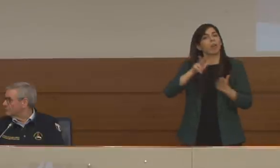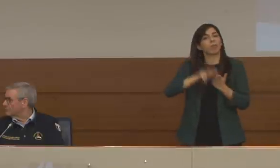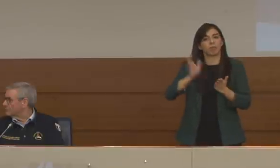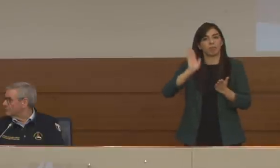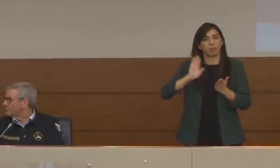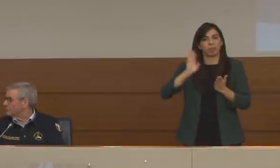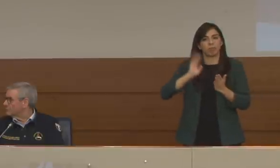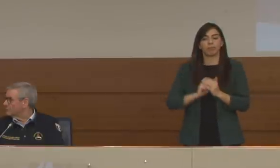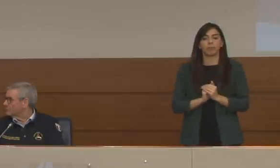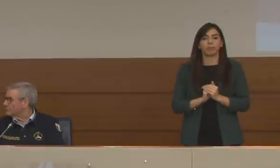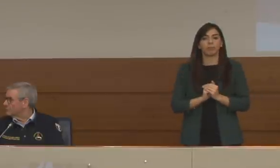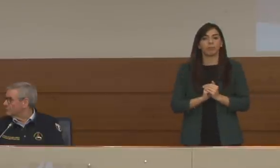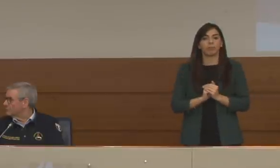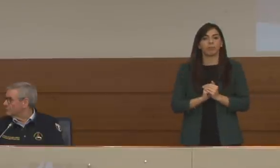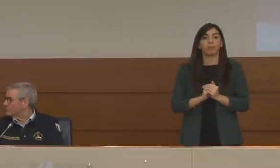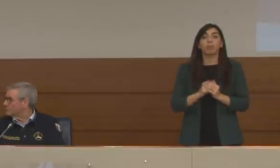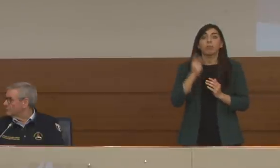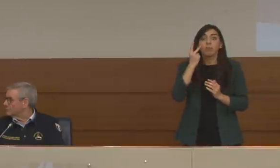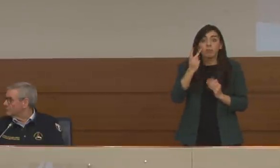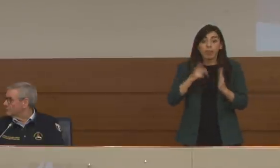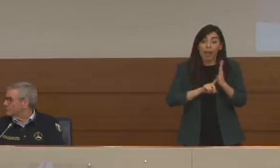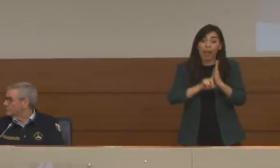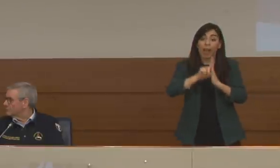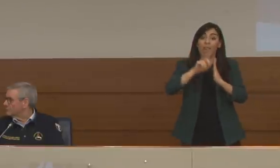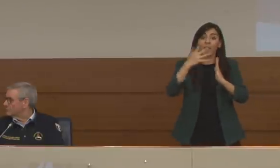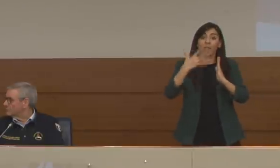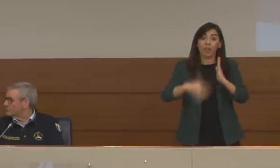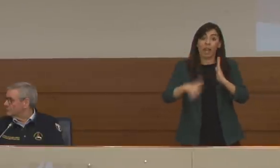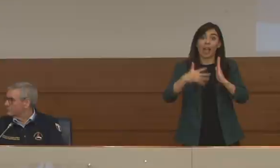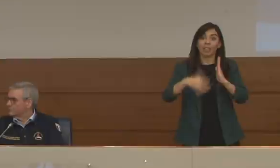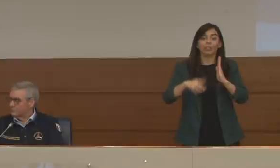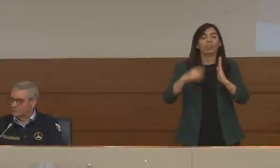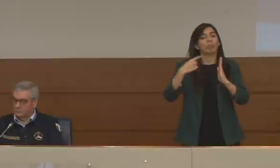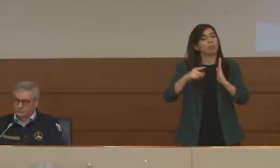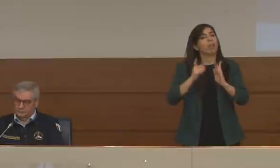L'avere riscontrato questo effetto ovviamente ci deve rafforzare ancora di